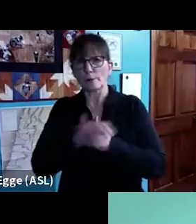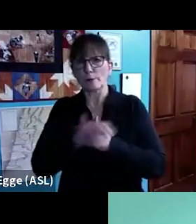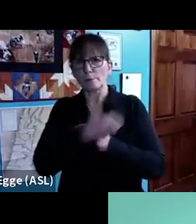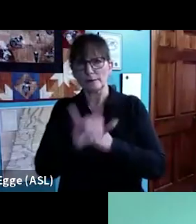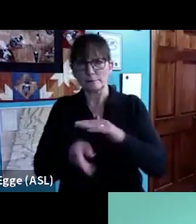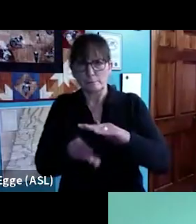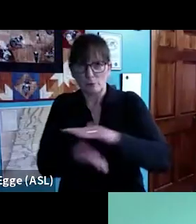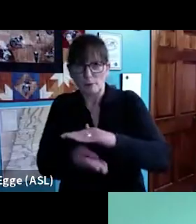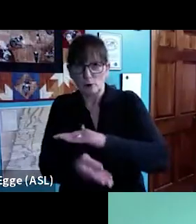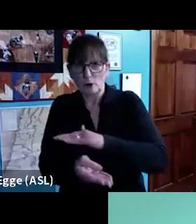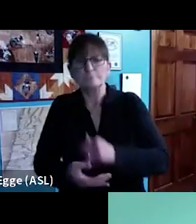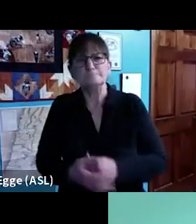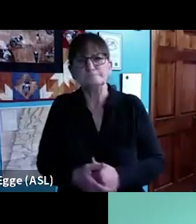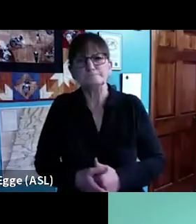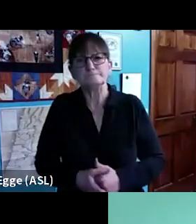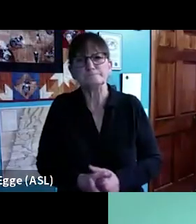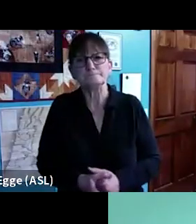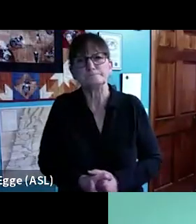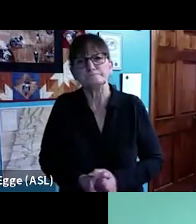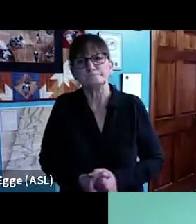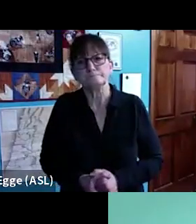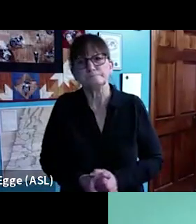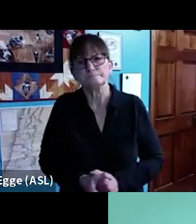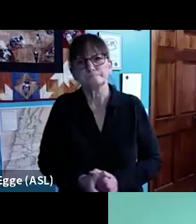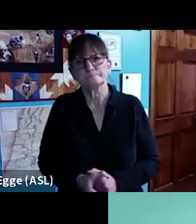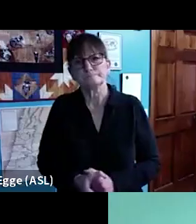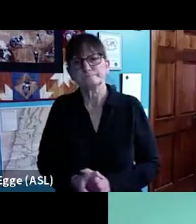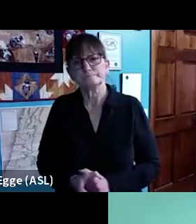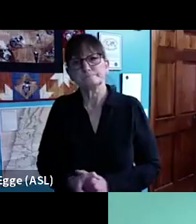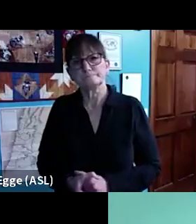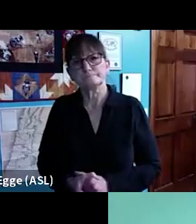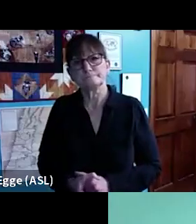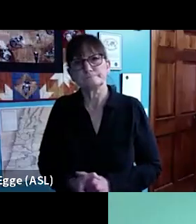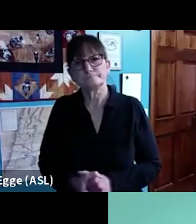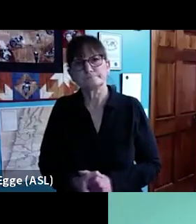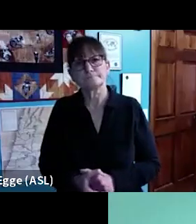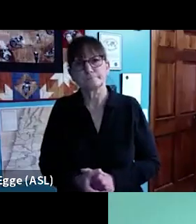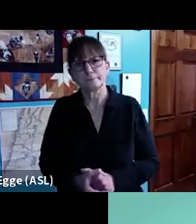Sí, soy una trabajadora de casos dedicada a SOAR.